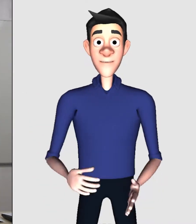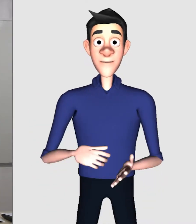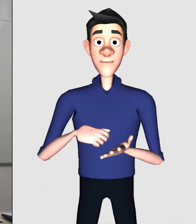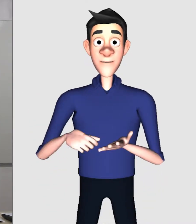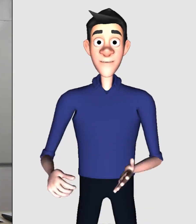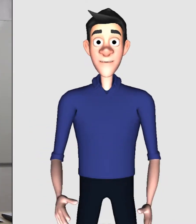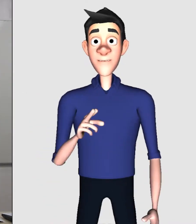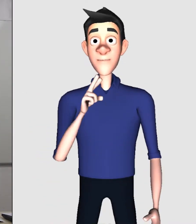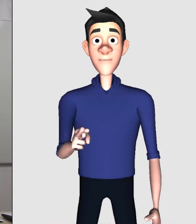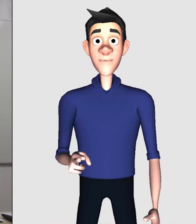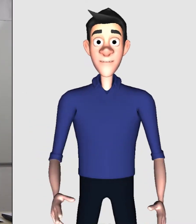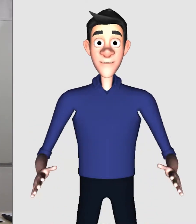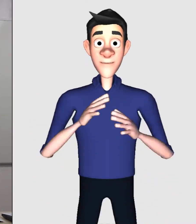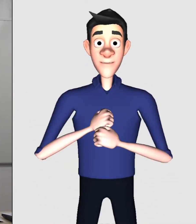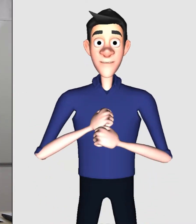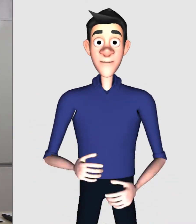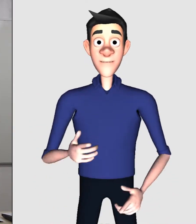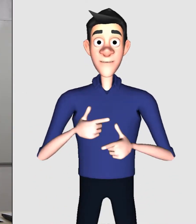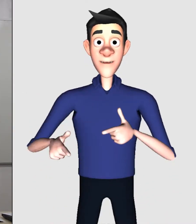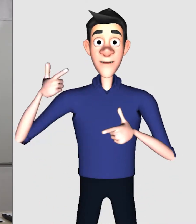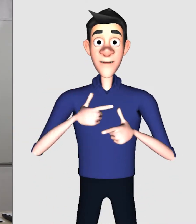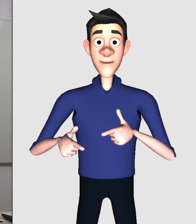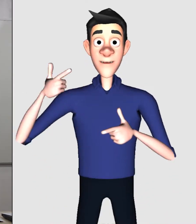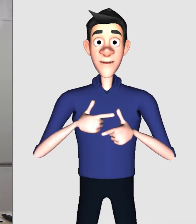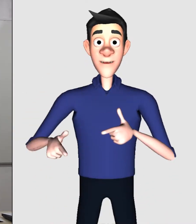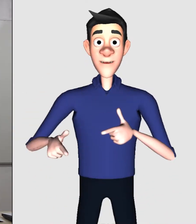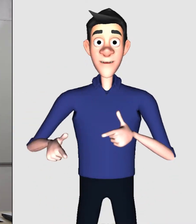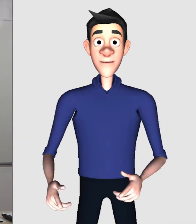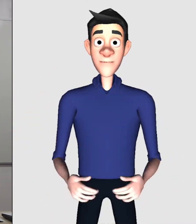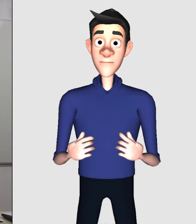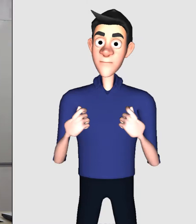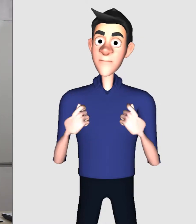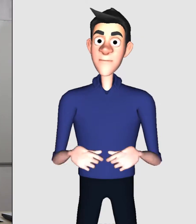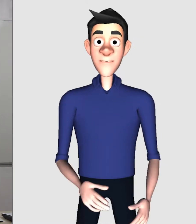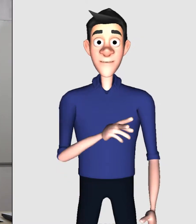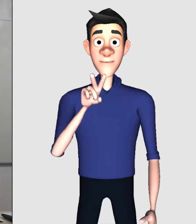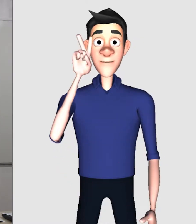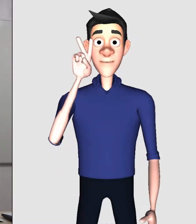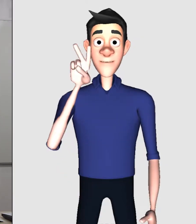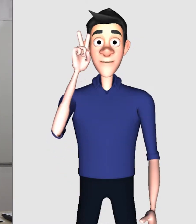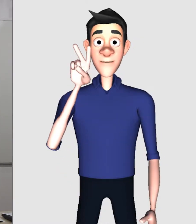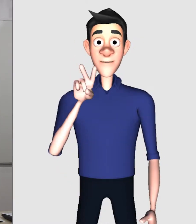Vamos chegar nisso